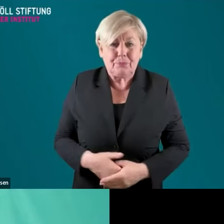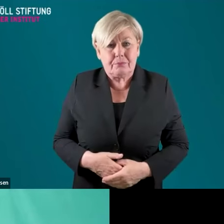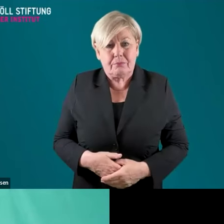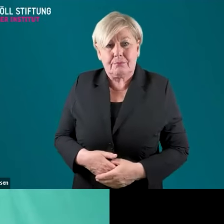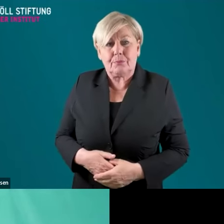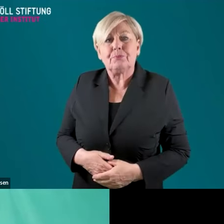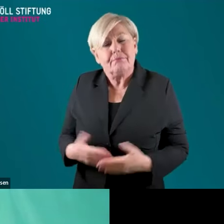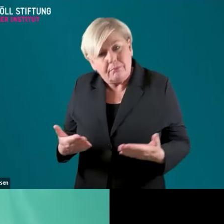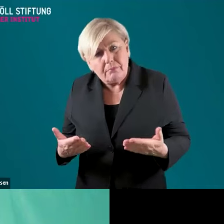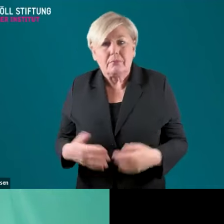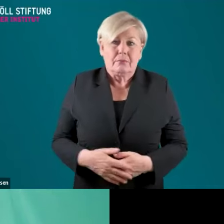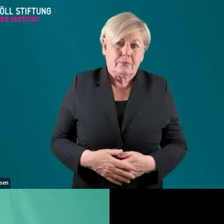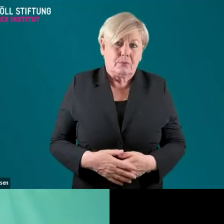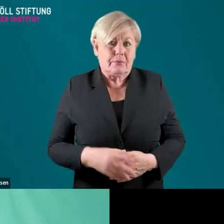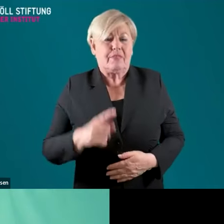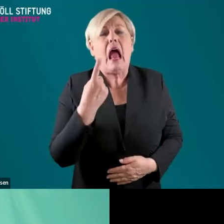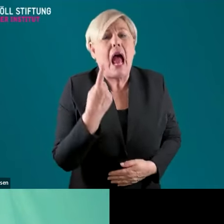Das ist vielleicht ein Schritt.